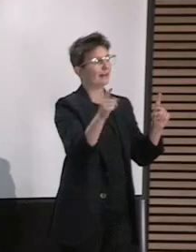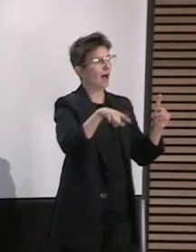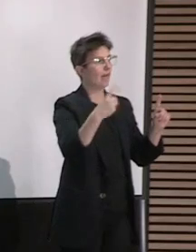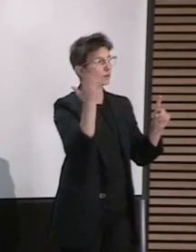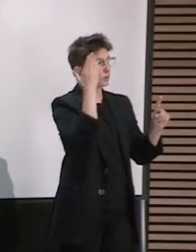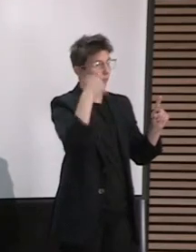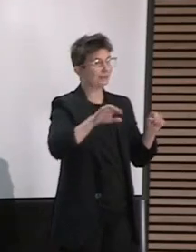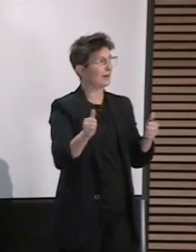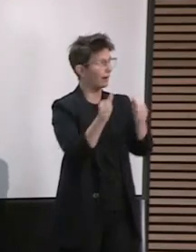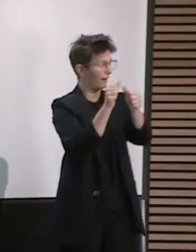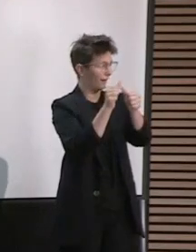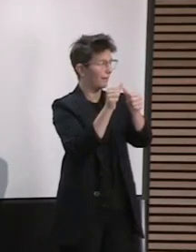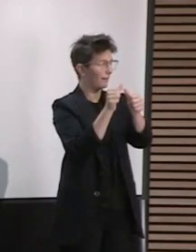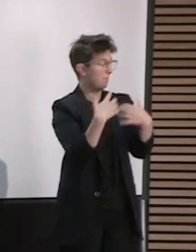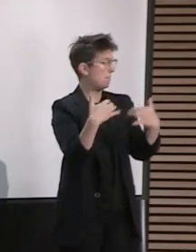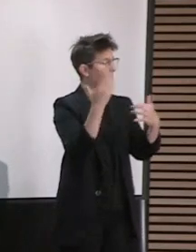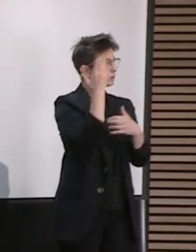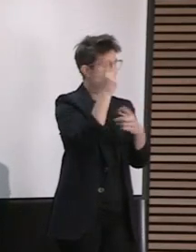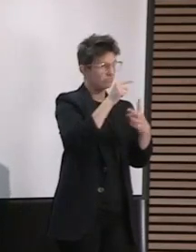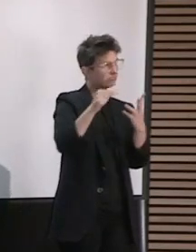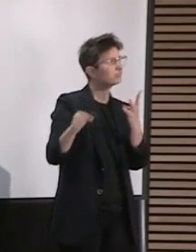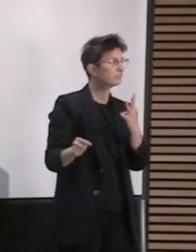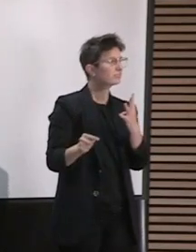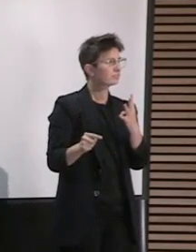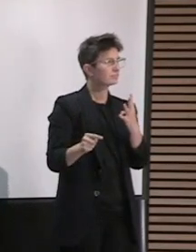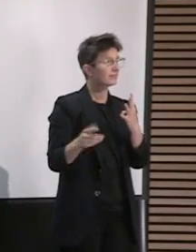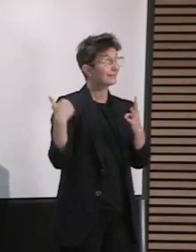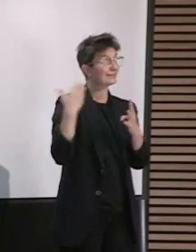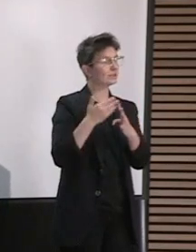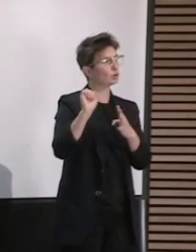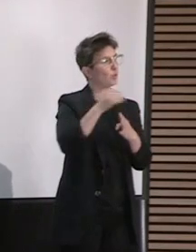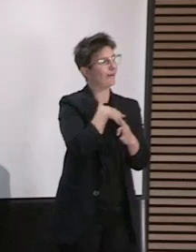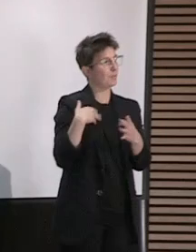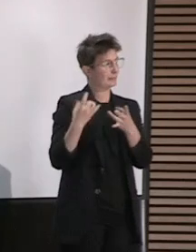kii ko tenei Kura Tuarua pea.